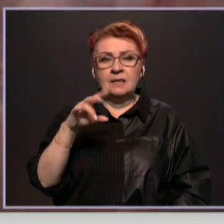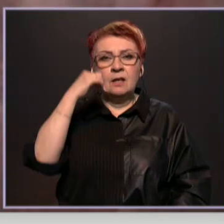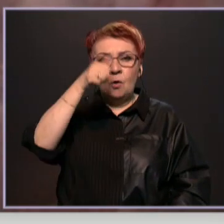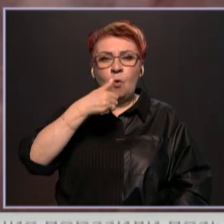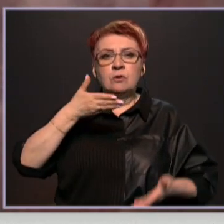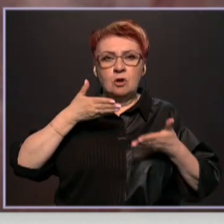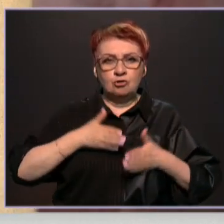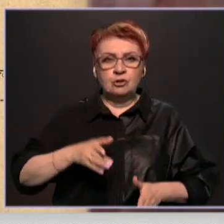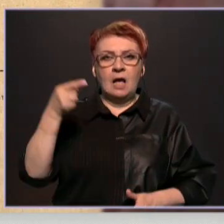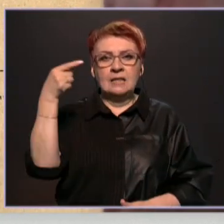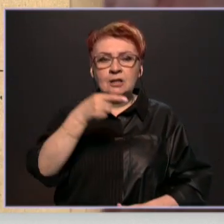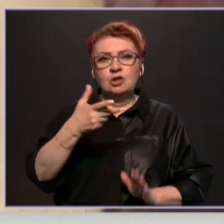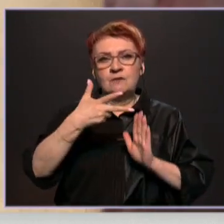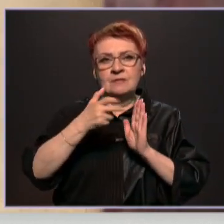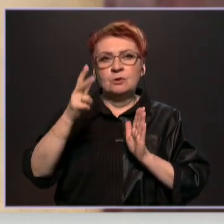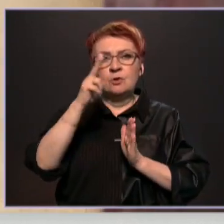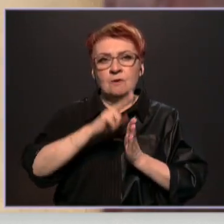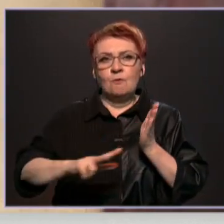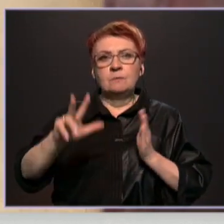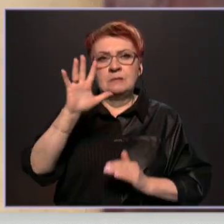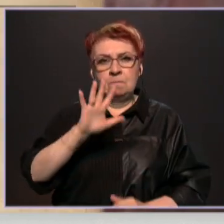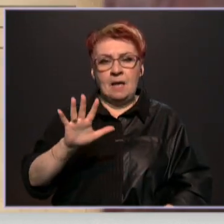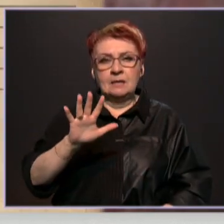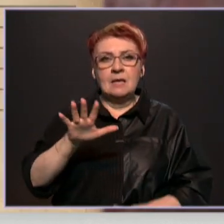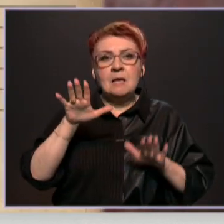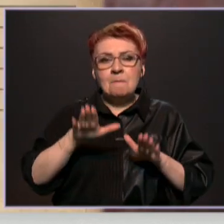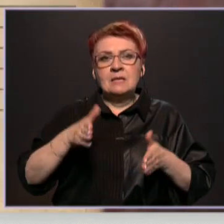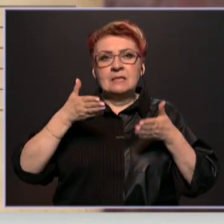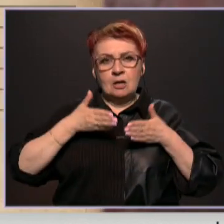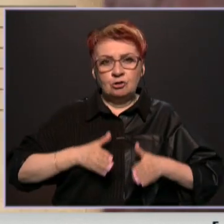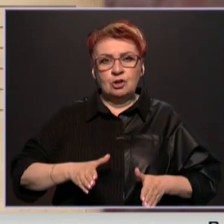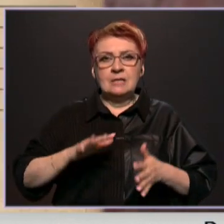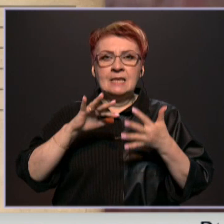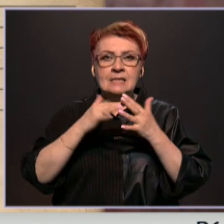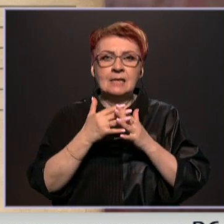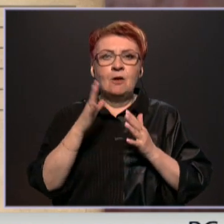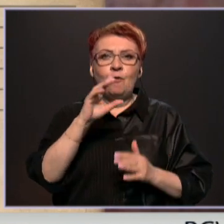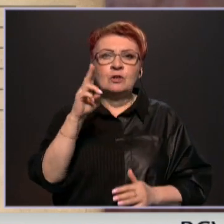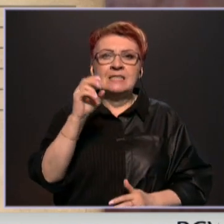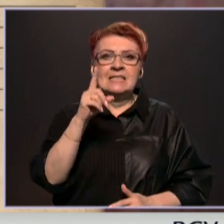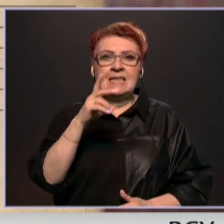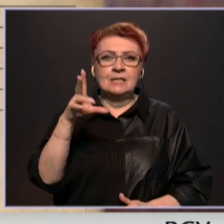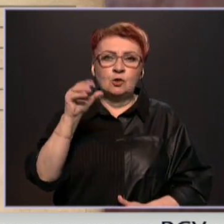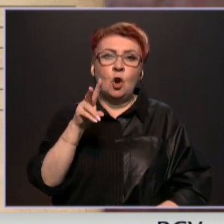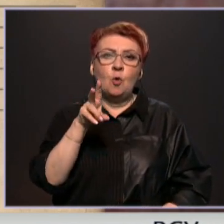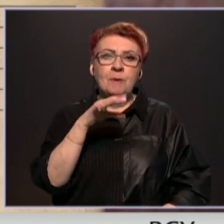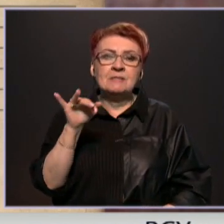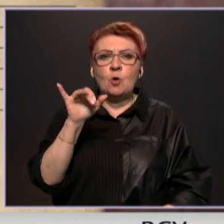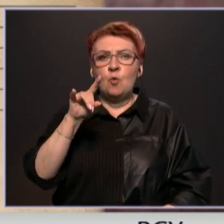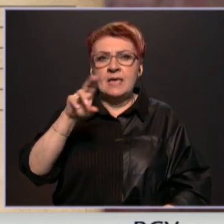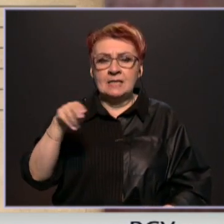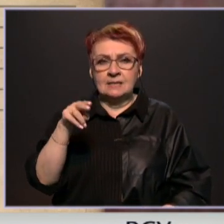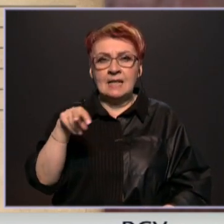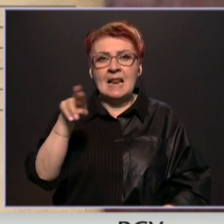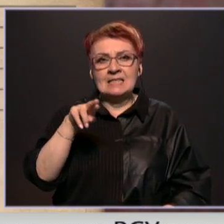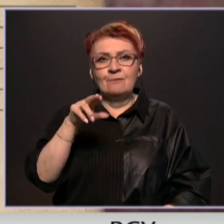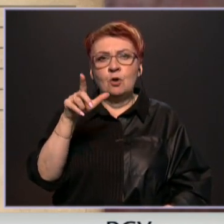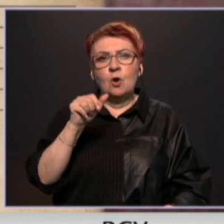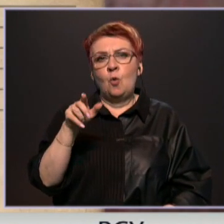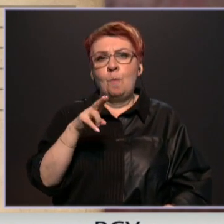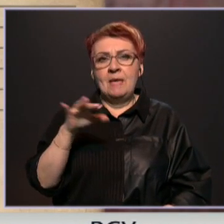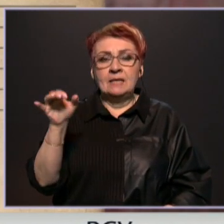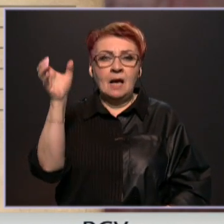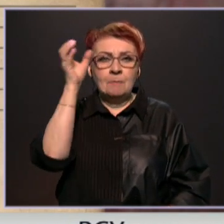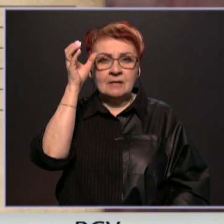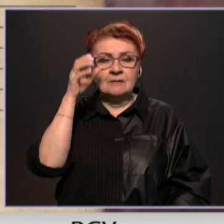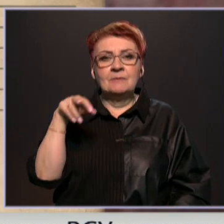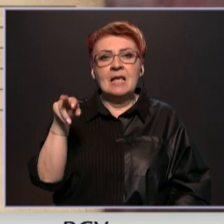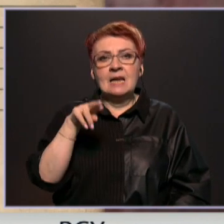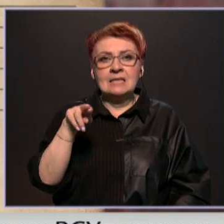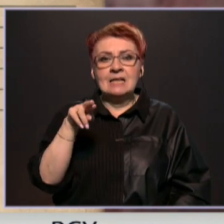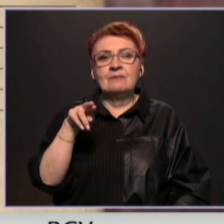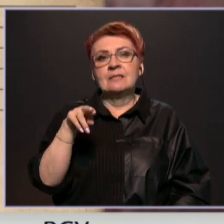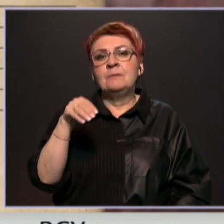1885 место рождения всего Вознесенское губернии образование Ярославское духовное семинария